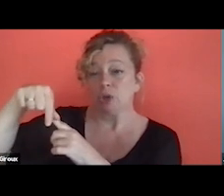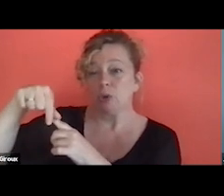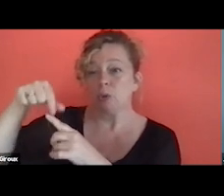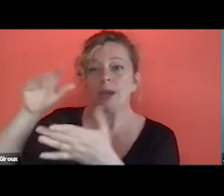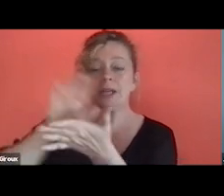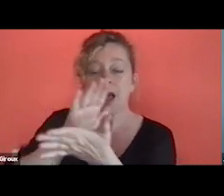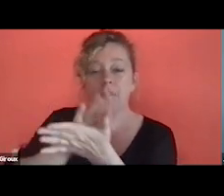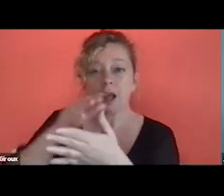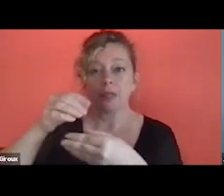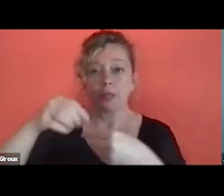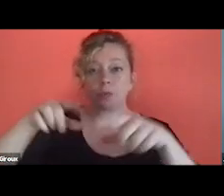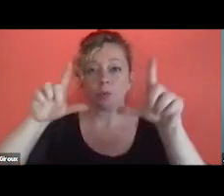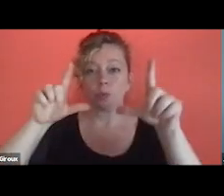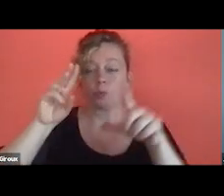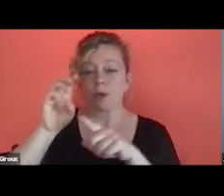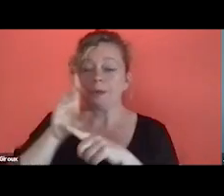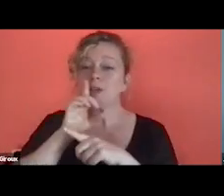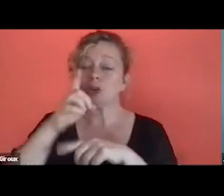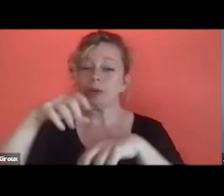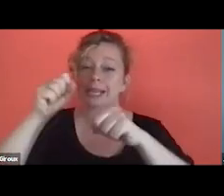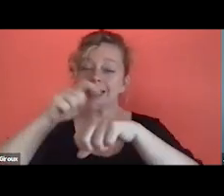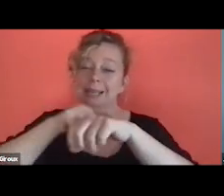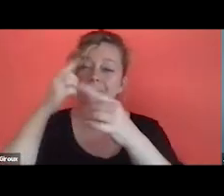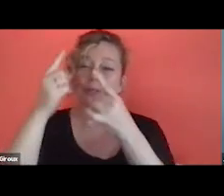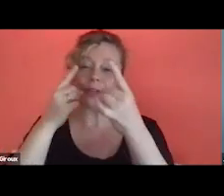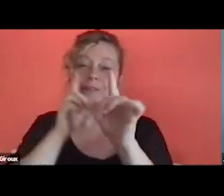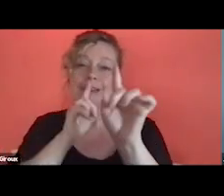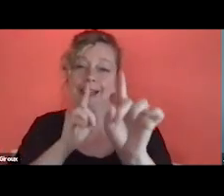y asegurarme de que nos tomamos el tiempo para responderlas cuidadosamente